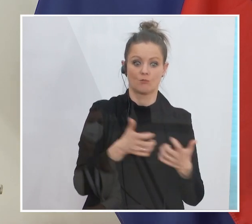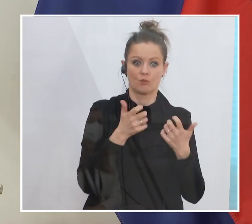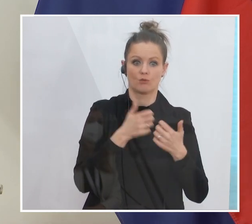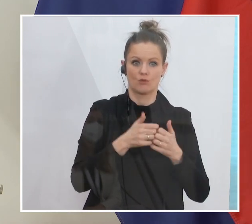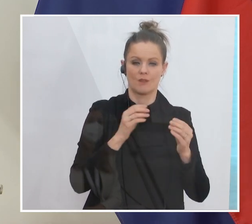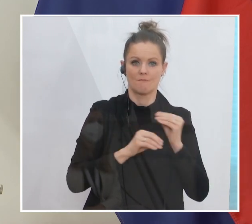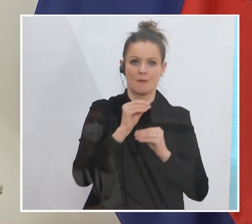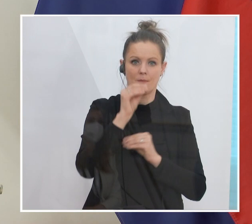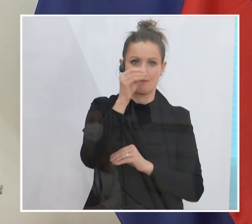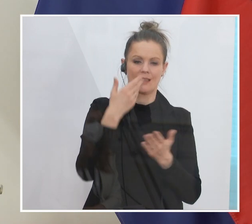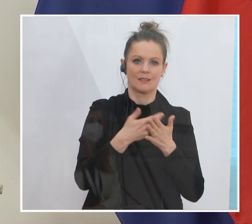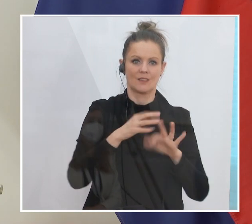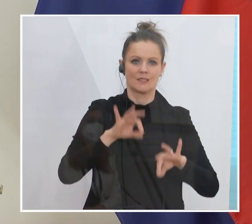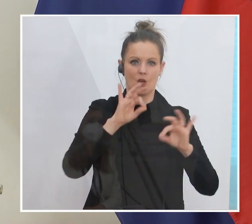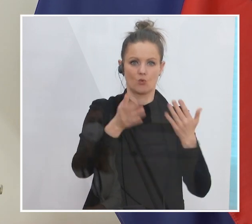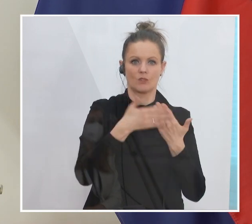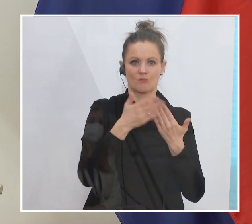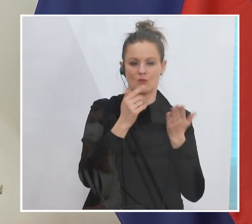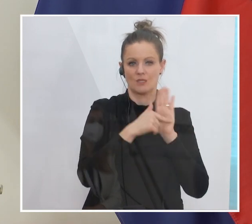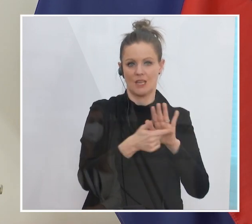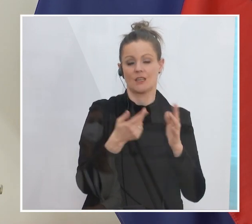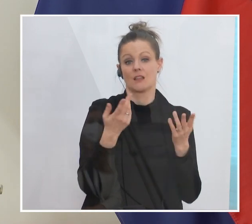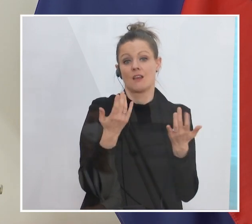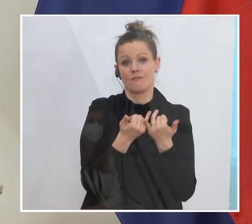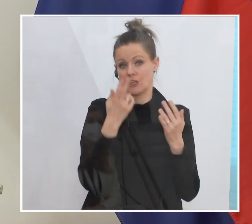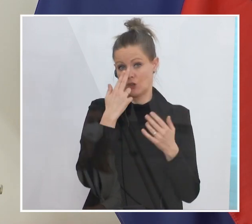das ist glaube ich ein sehr gutes Beispiel, wie es uns eben auch im Bereich der Versorgungssicherheit